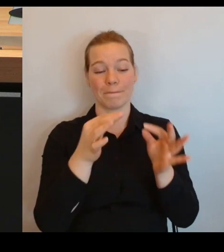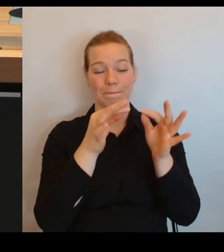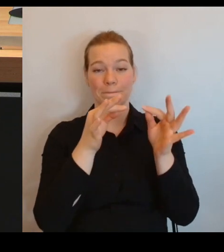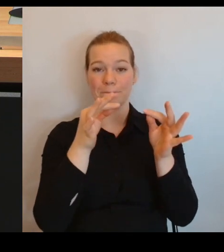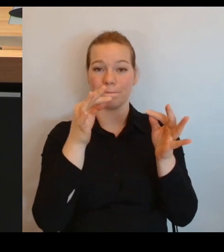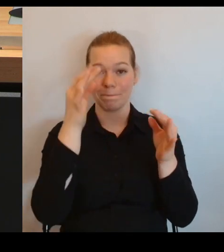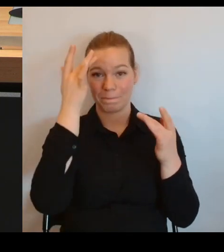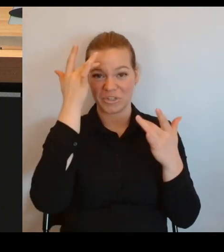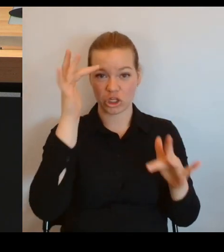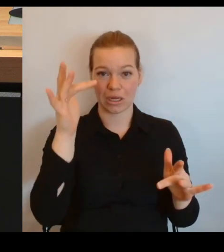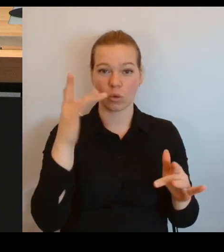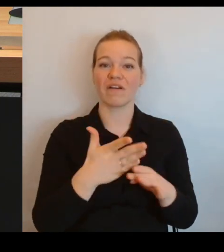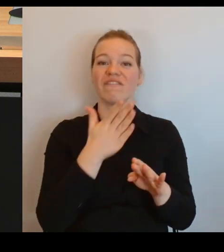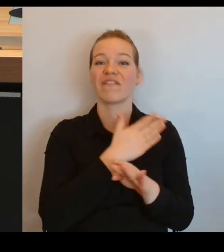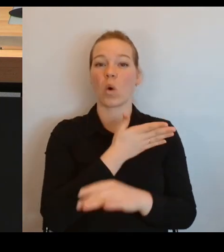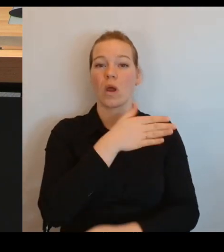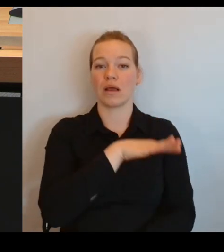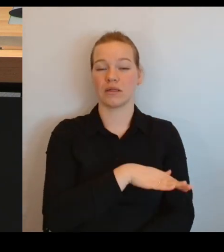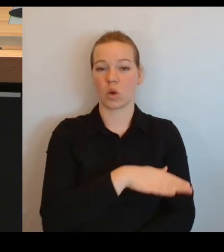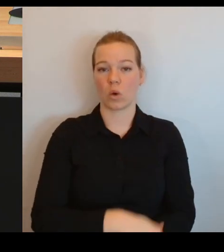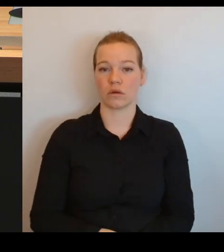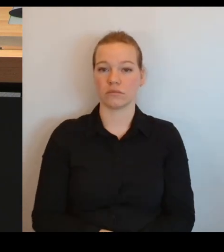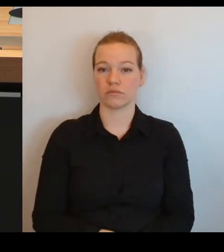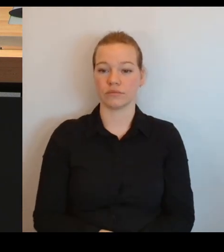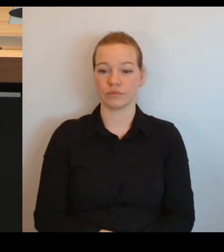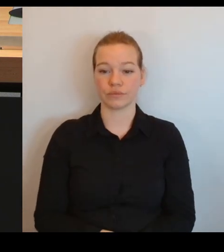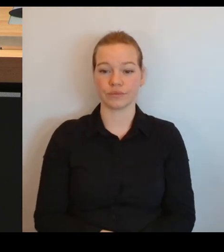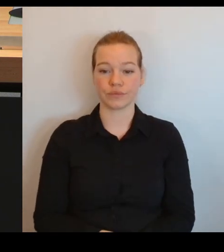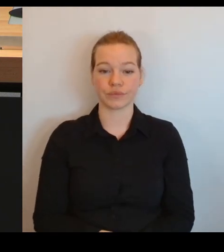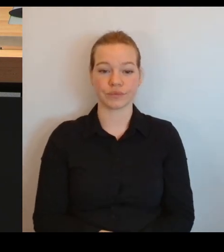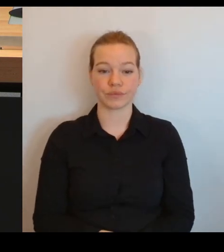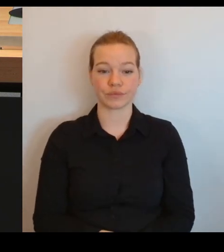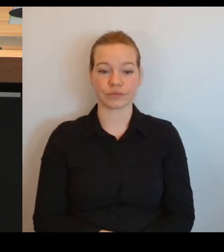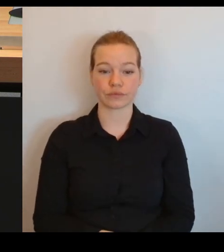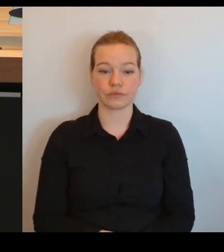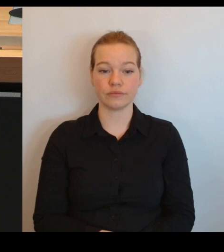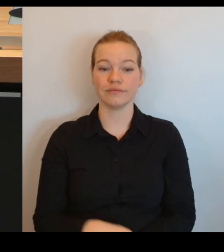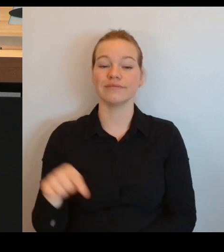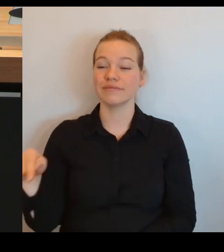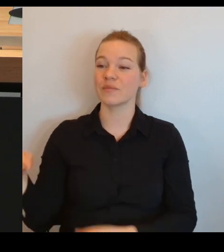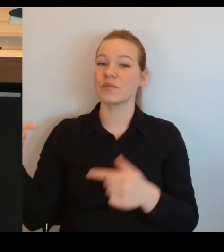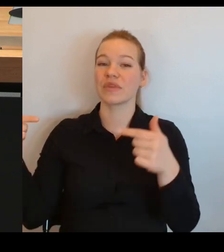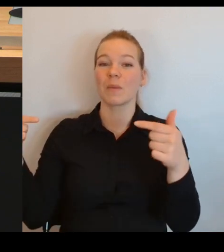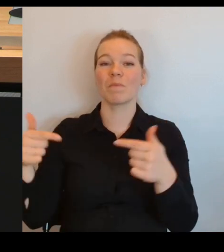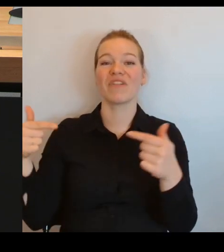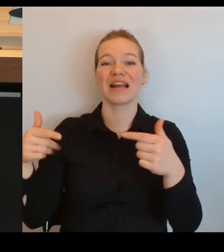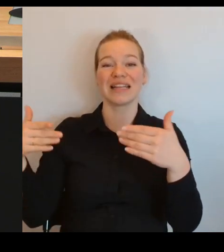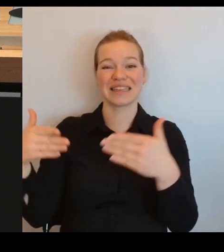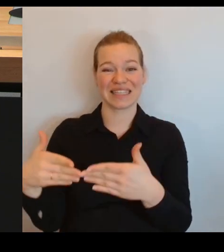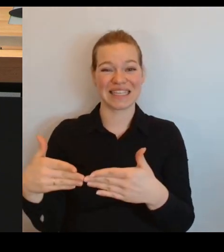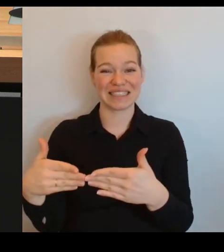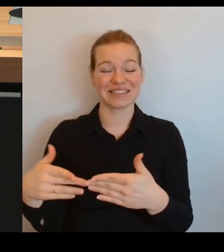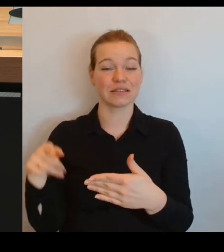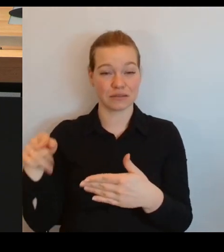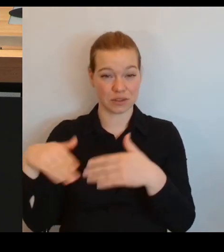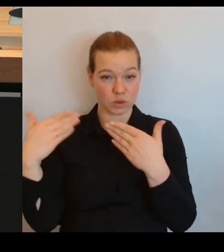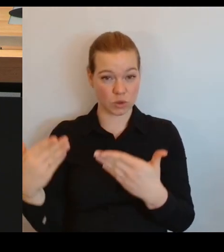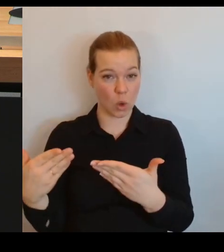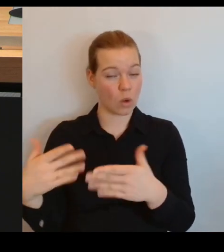und die Ansprüche sind in der Praxis nur schwer durchsetzbar. Oftmals ist es daher hier so, dass die Pflegedienste zwar wochen oder